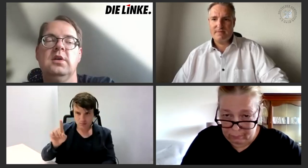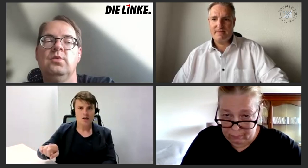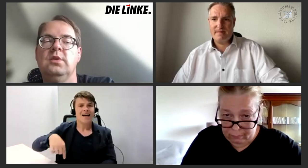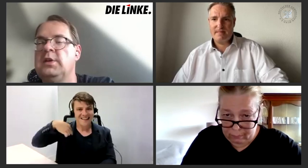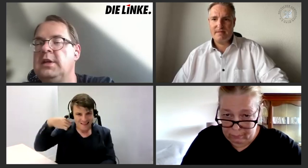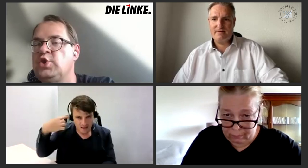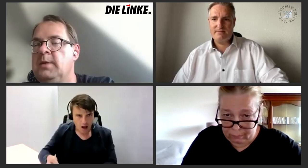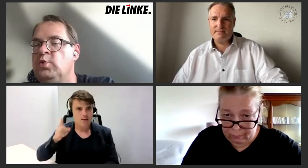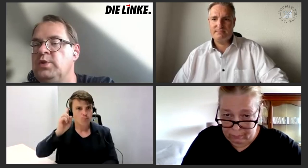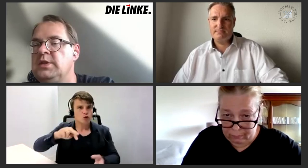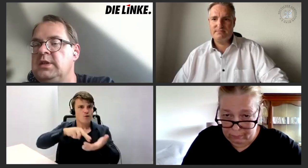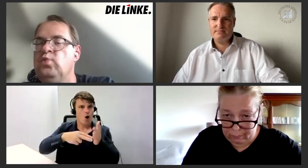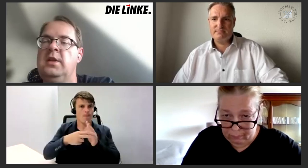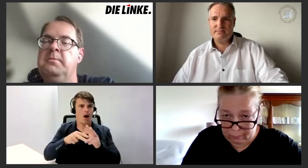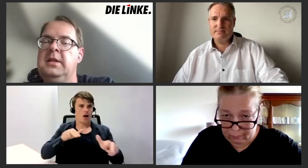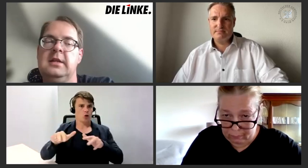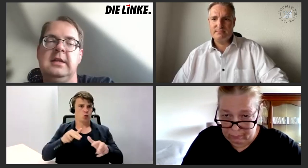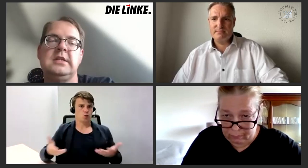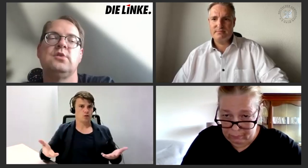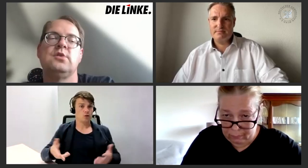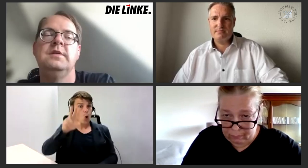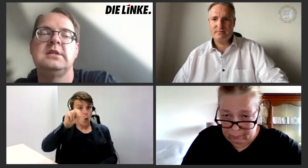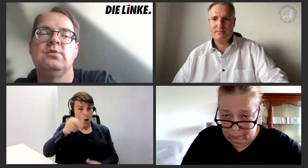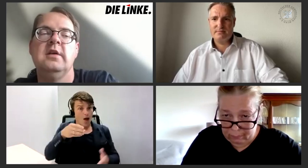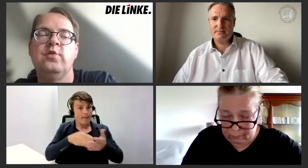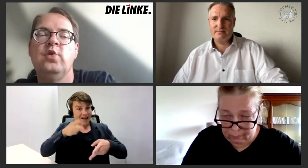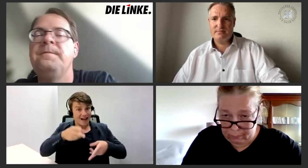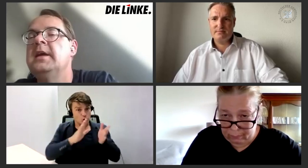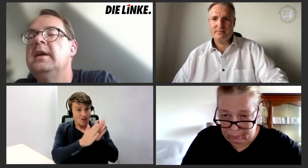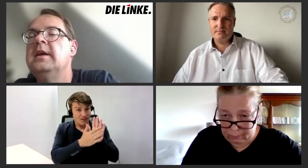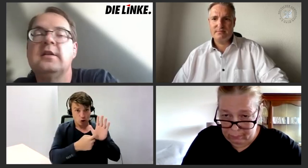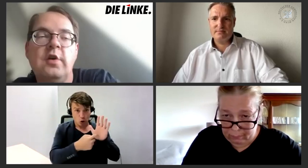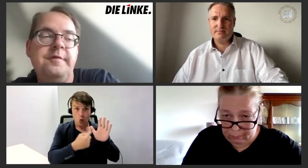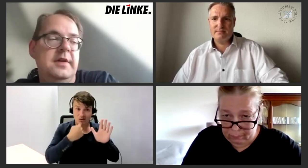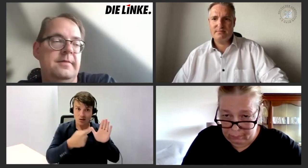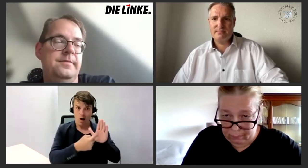angemessenen Vorkehrungen, und auch das schreibt uns die UN-Behindertenrechtskonvention ja vor,